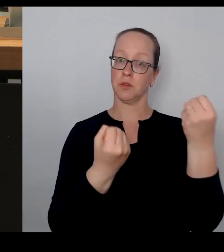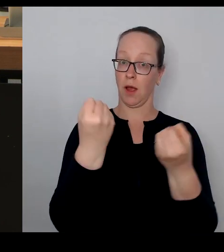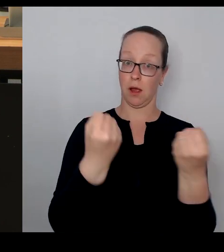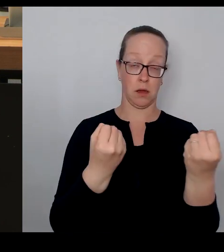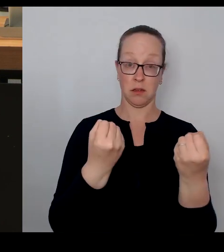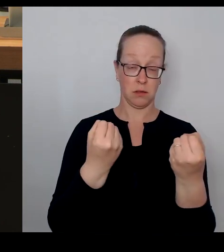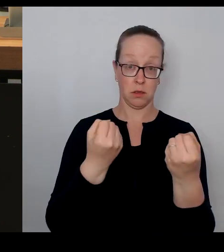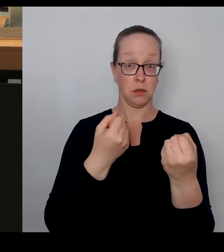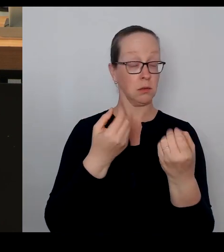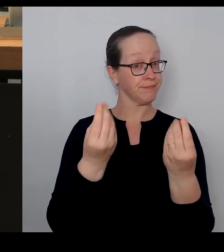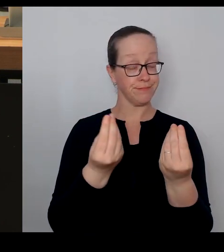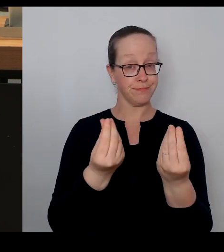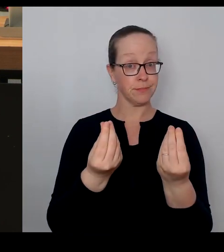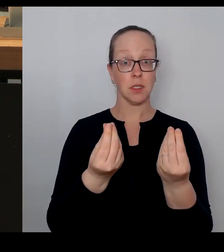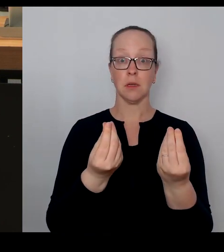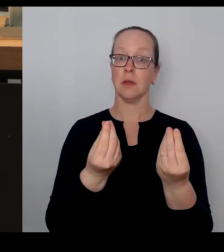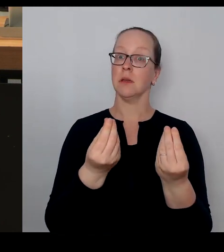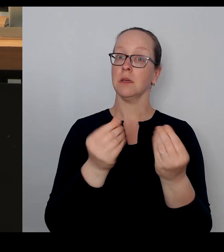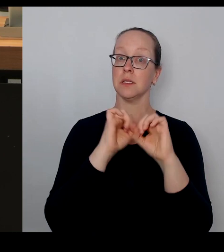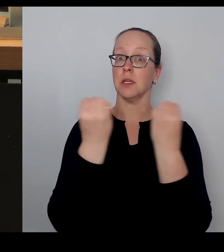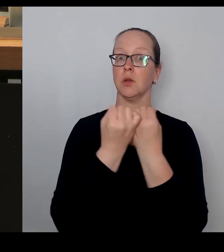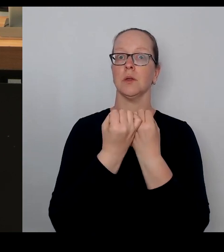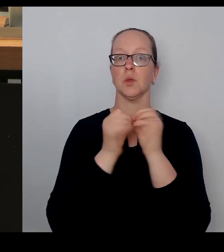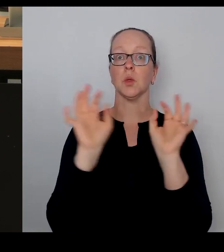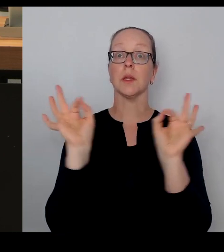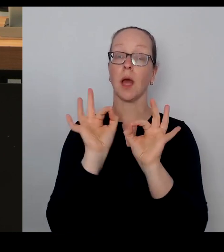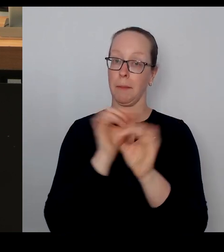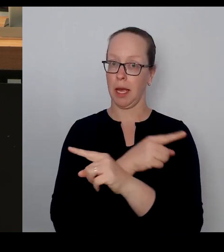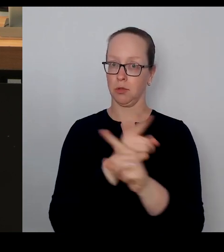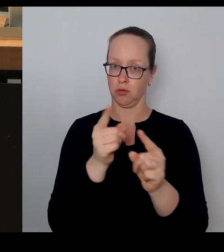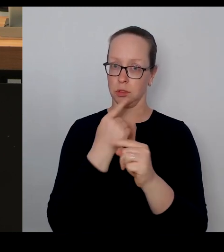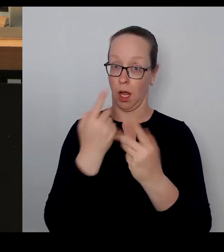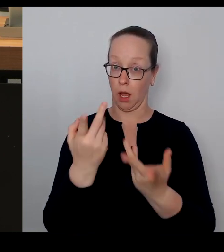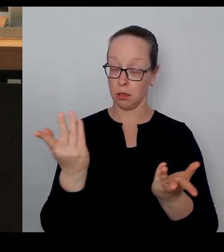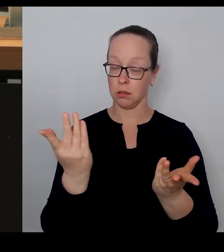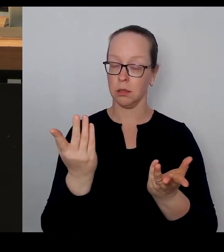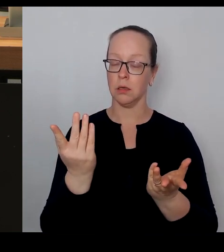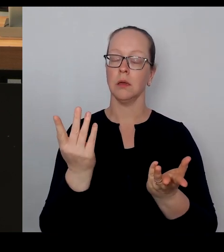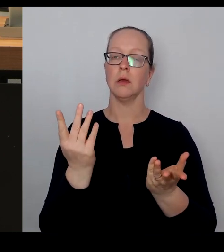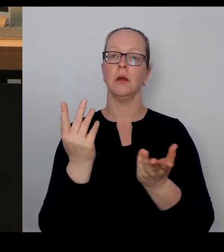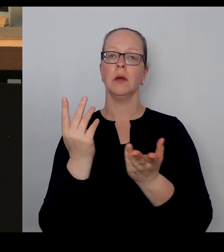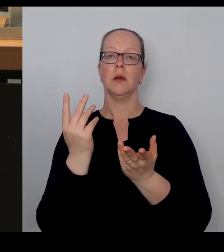eigentlich auch mit dem letzten Fahrplanwechsel getan worden ist. Ich nenne immer ein Beispiel aus meinem Bezirk Marzahn Hellersdorf.